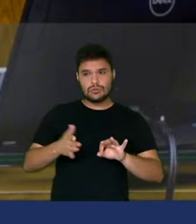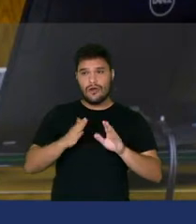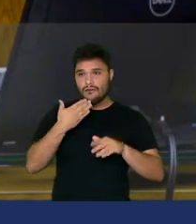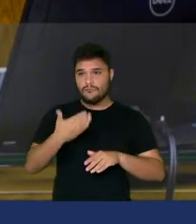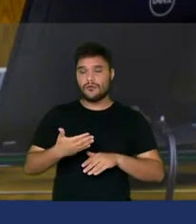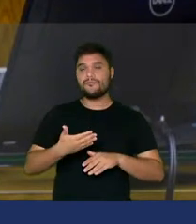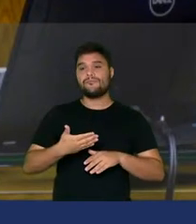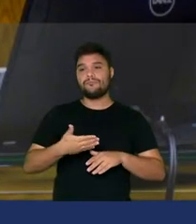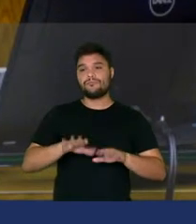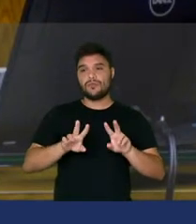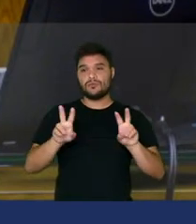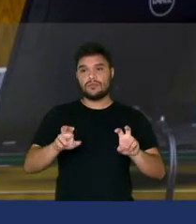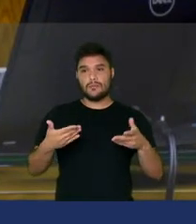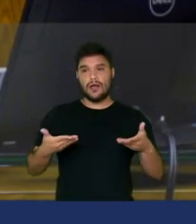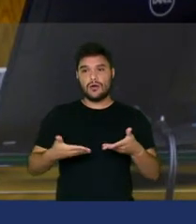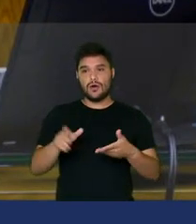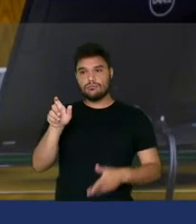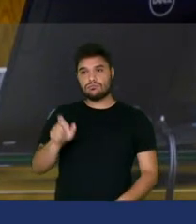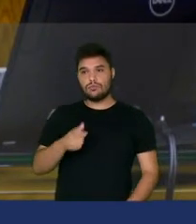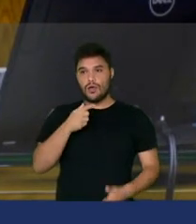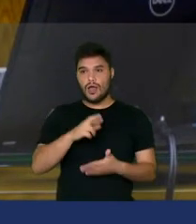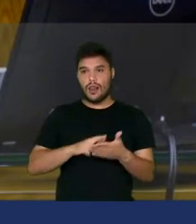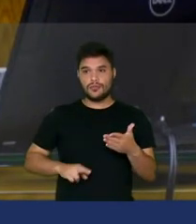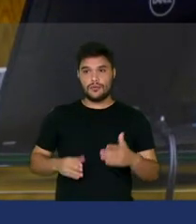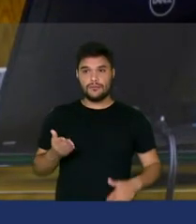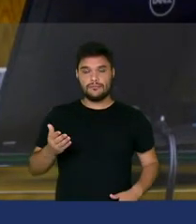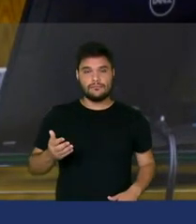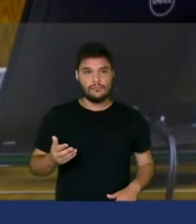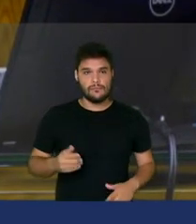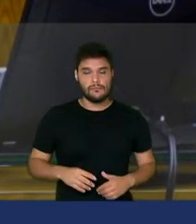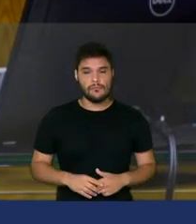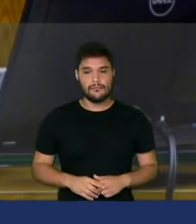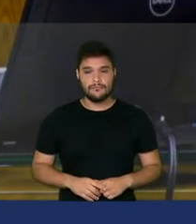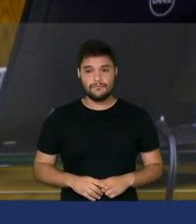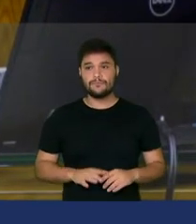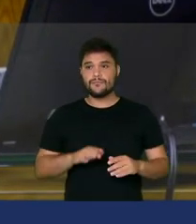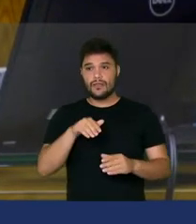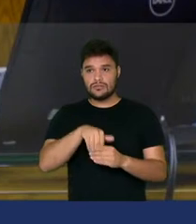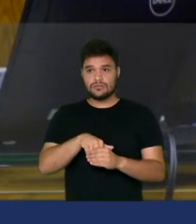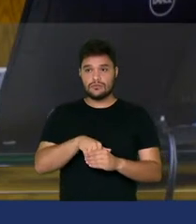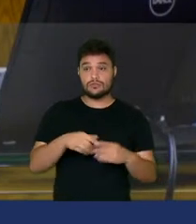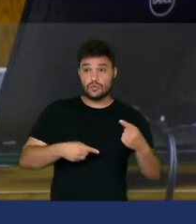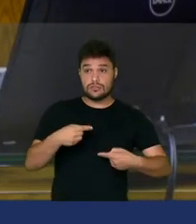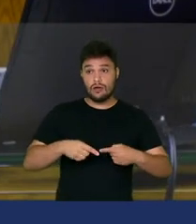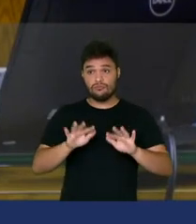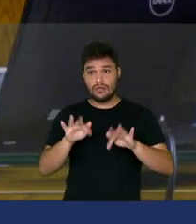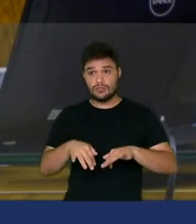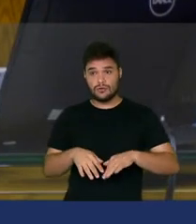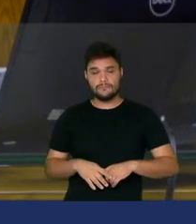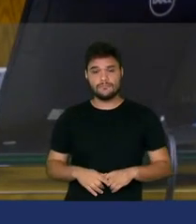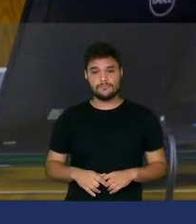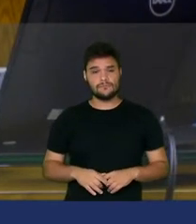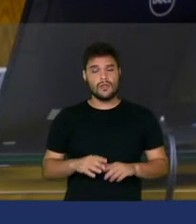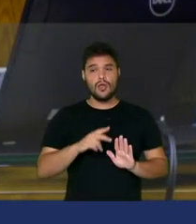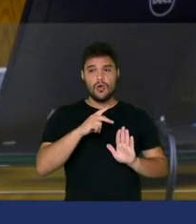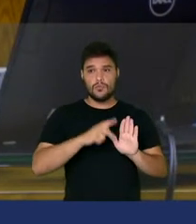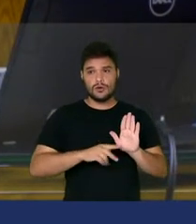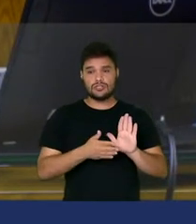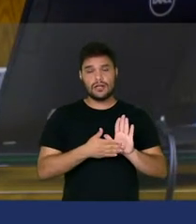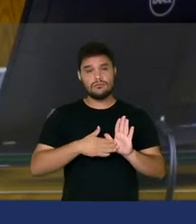MOBILIZOU BASTANTE NESSA PAUTA, EU PASSO A PALAVRA AO RELATOR. DECLARO ENCERRADA A